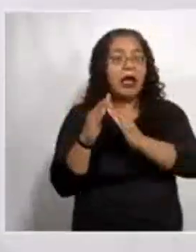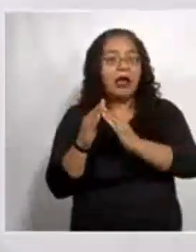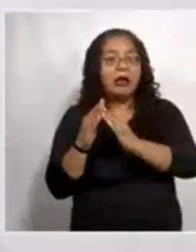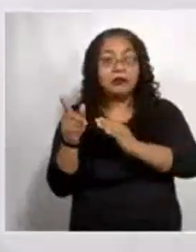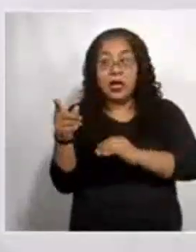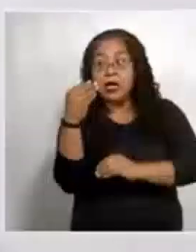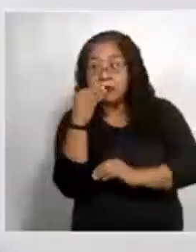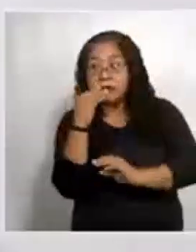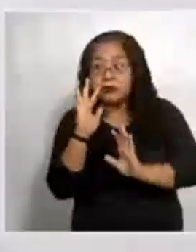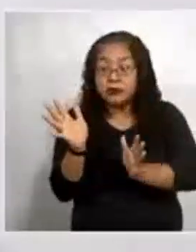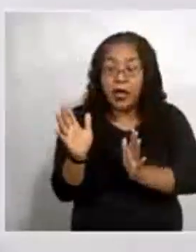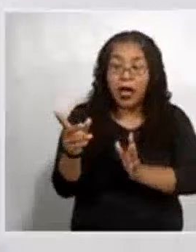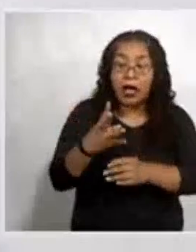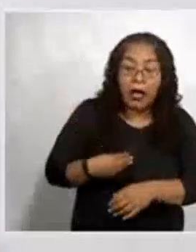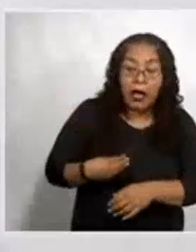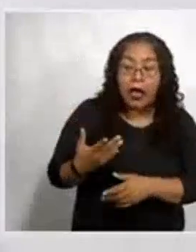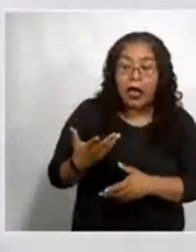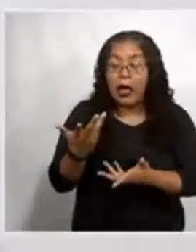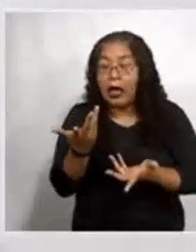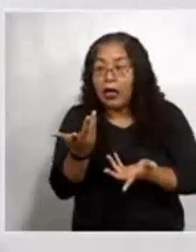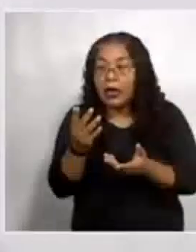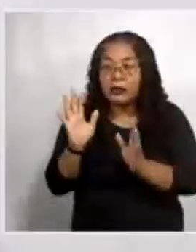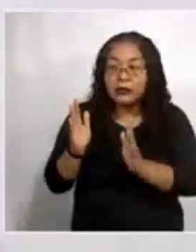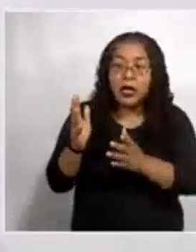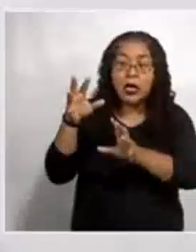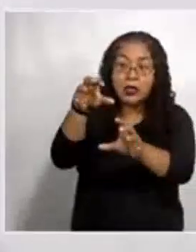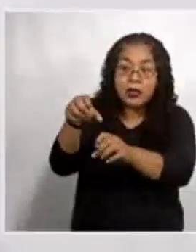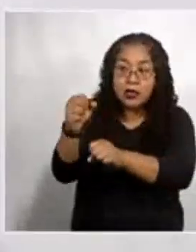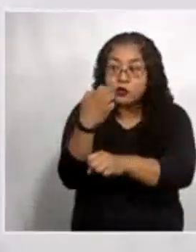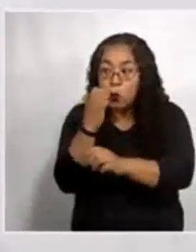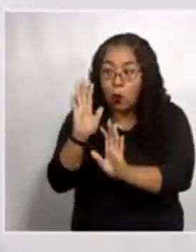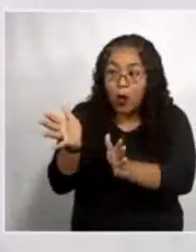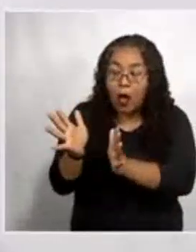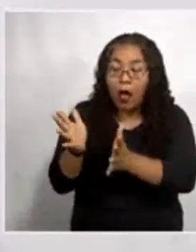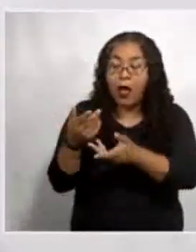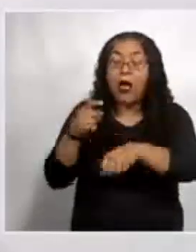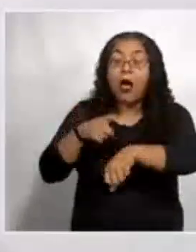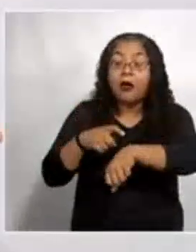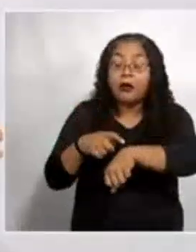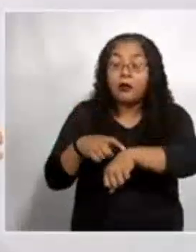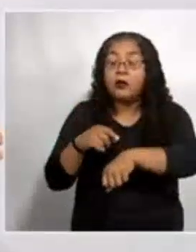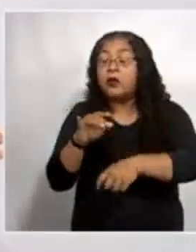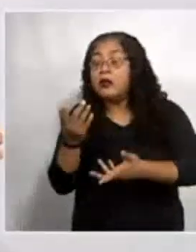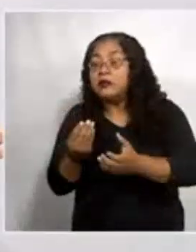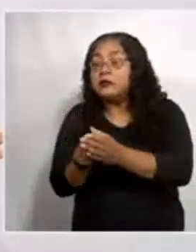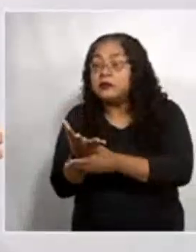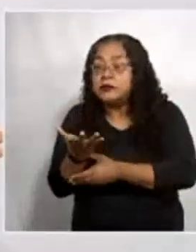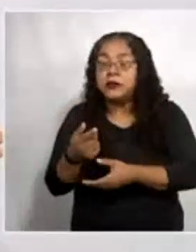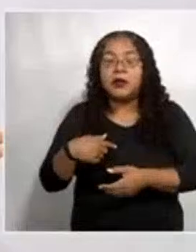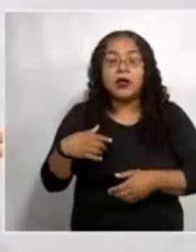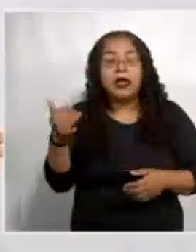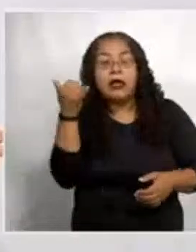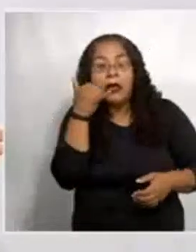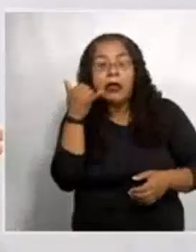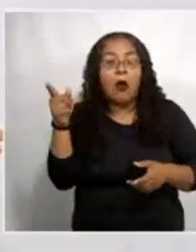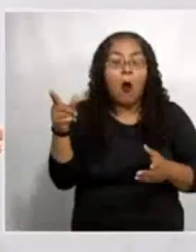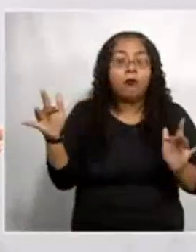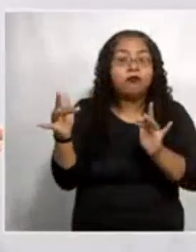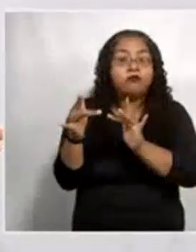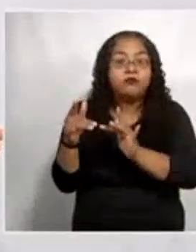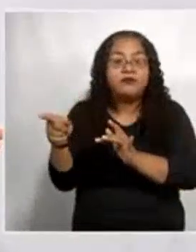la niña ya comió, ya fueron por ella a la escuela. ¿A qué horas? ¿Sí o no?